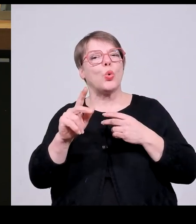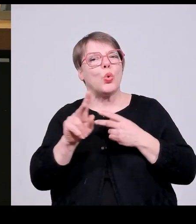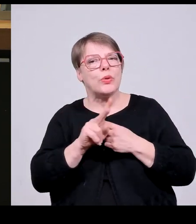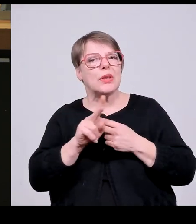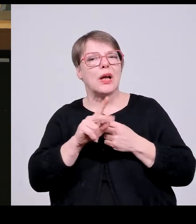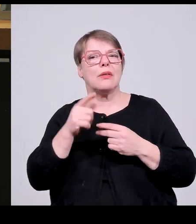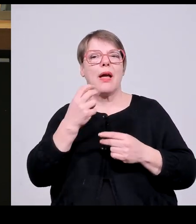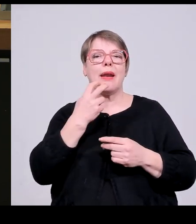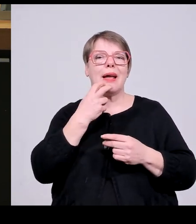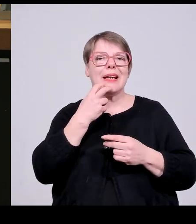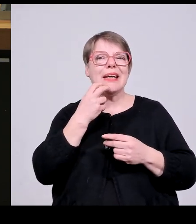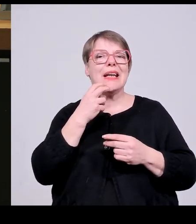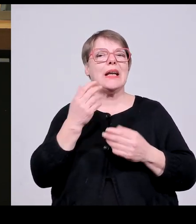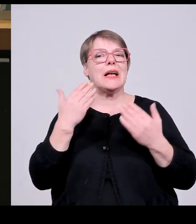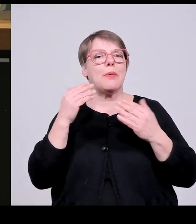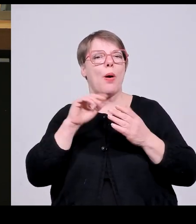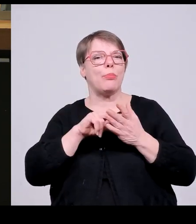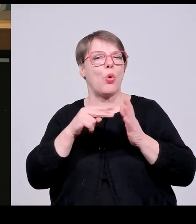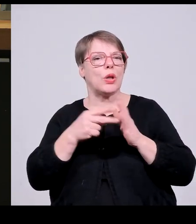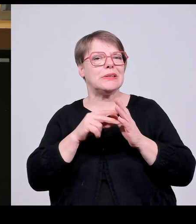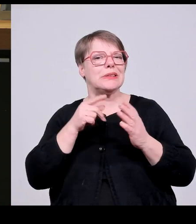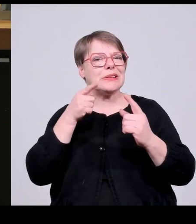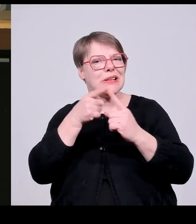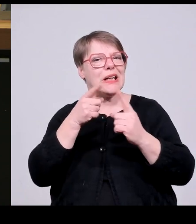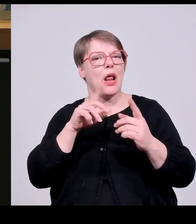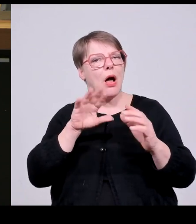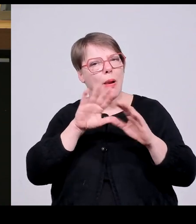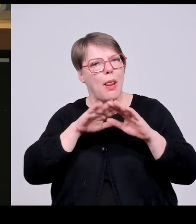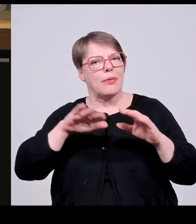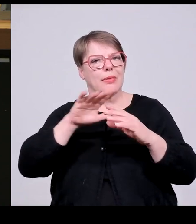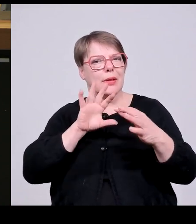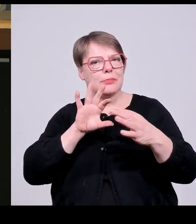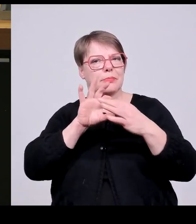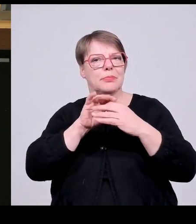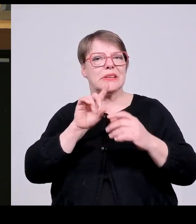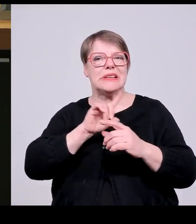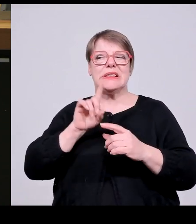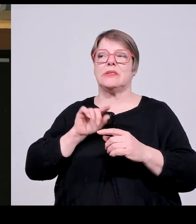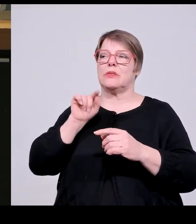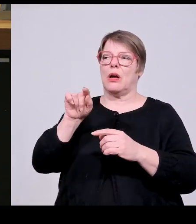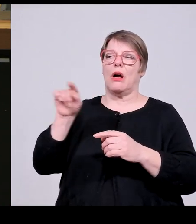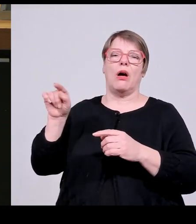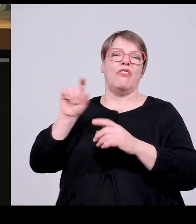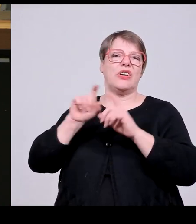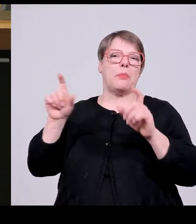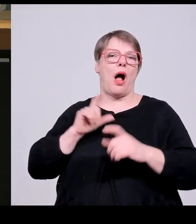engeren Draht in die Mitarbeiterschaft der betroffenen nehmen als sie das kann ich ihnen garantieren.